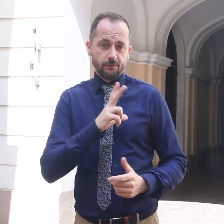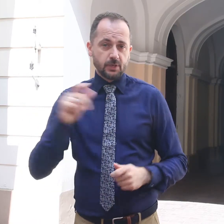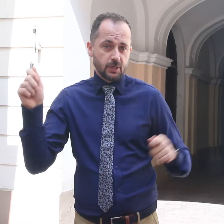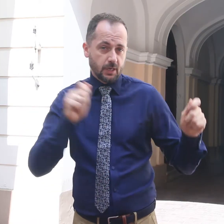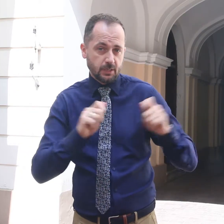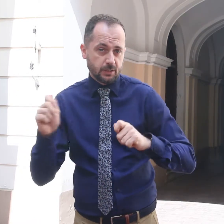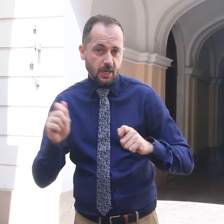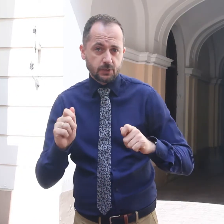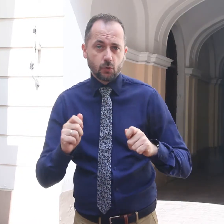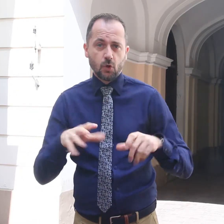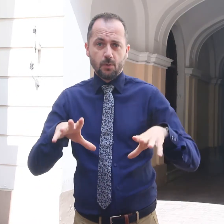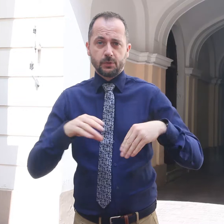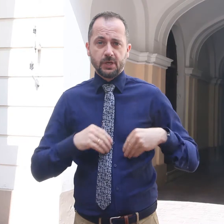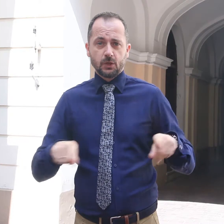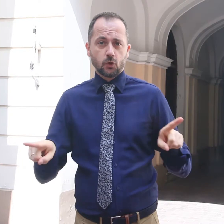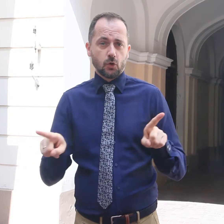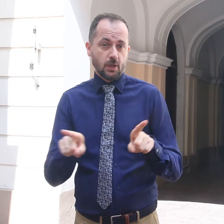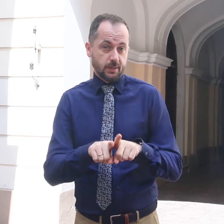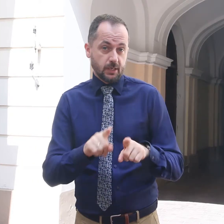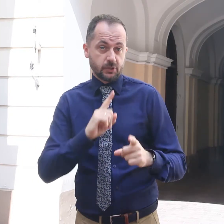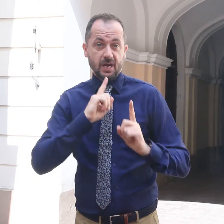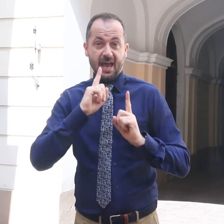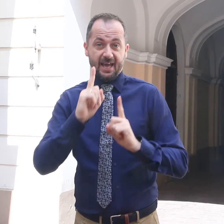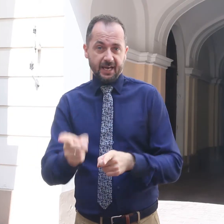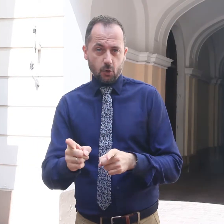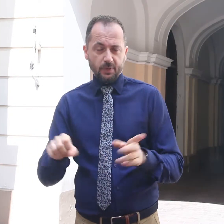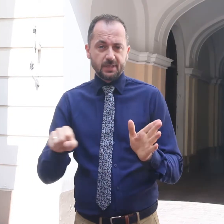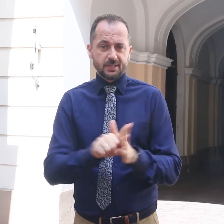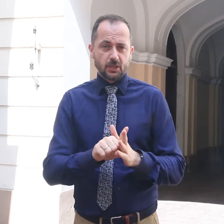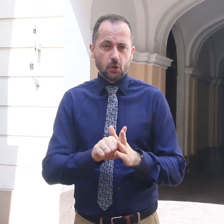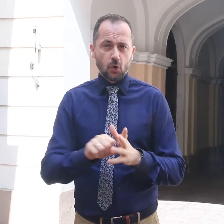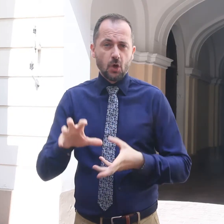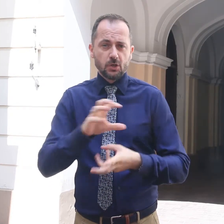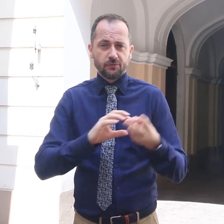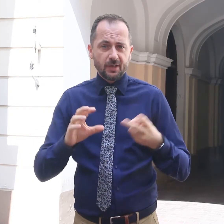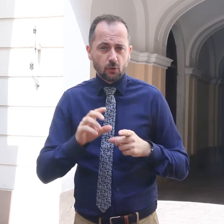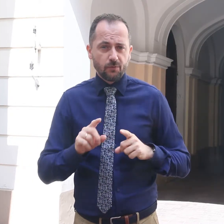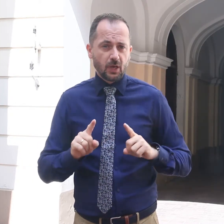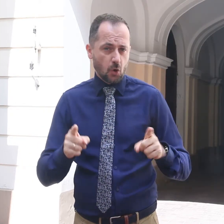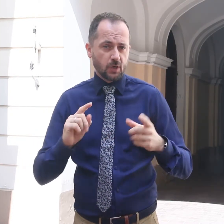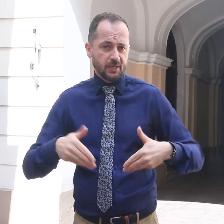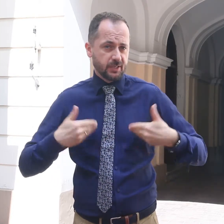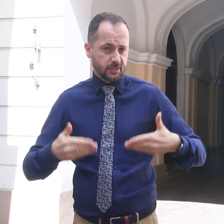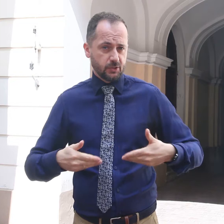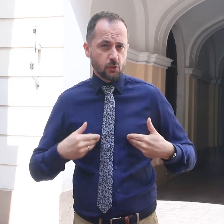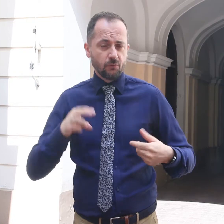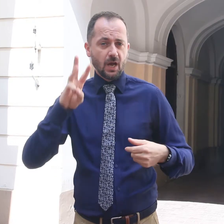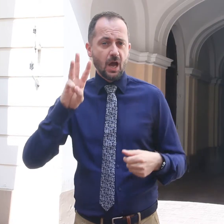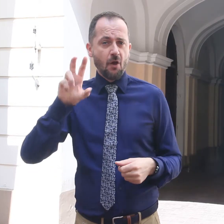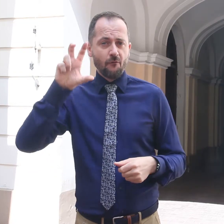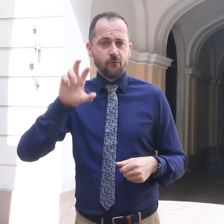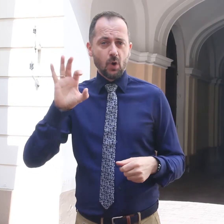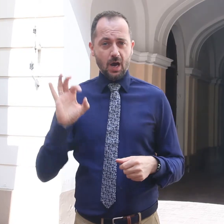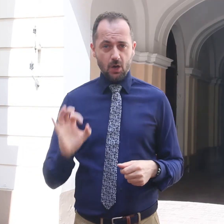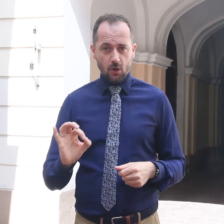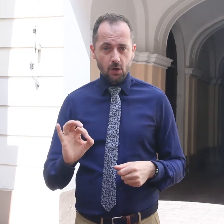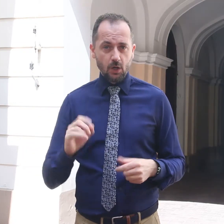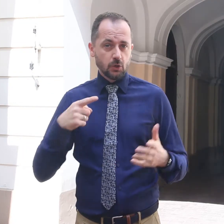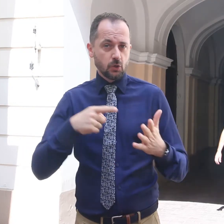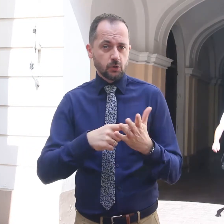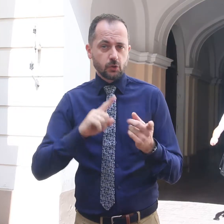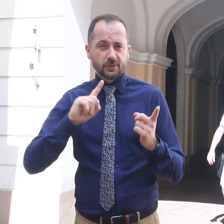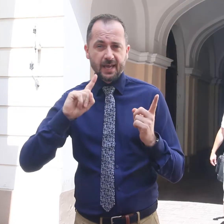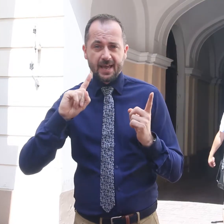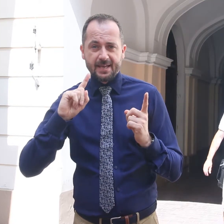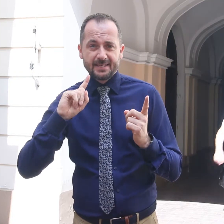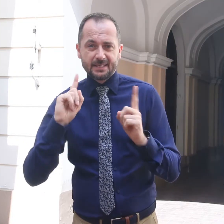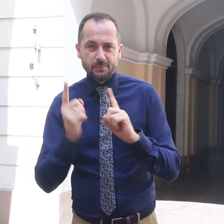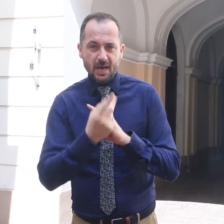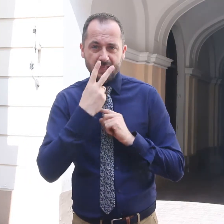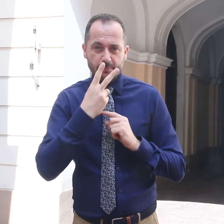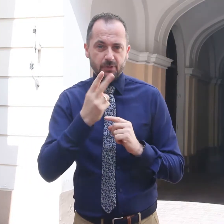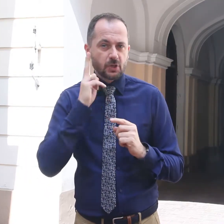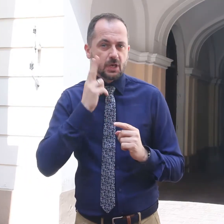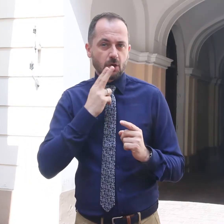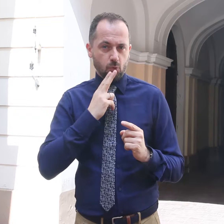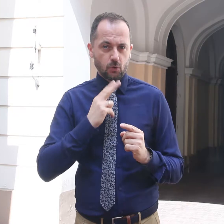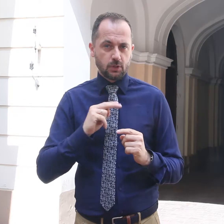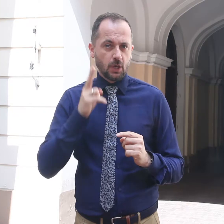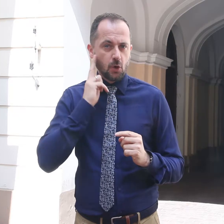Przyjęto rekomendację do WHO dot. zmiany postrzegania głuchoty